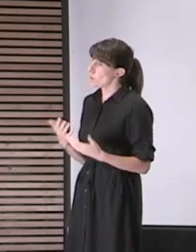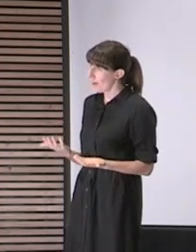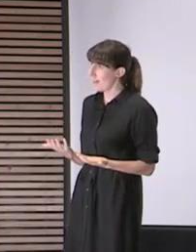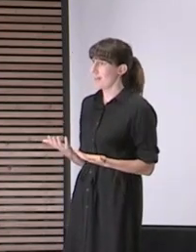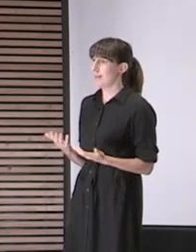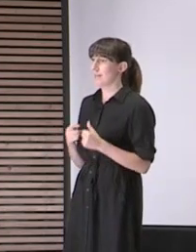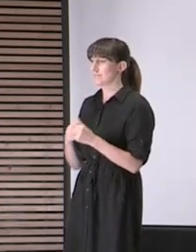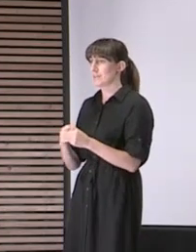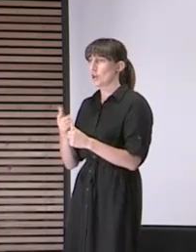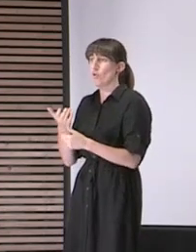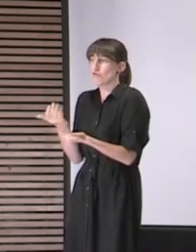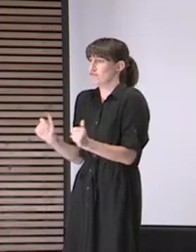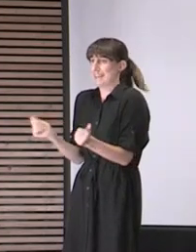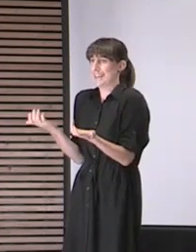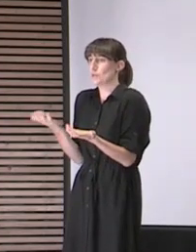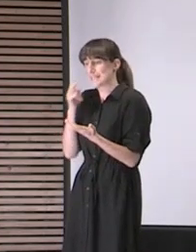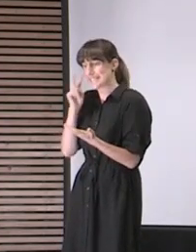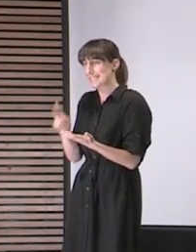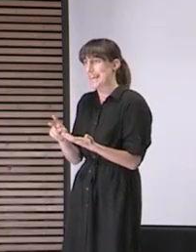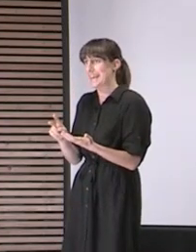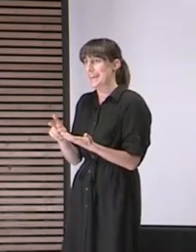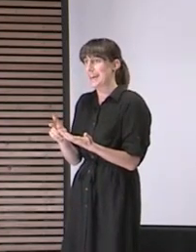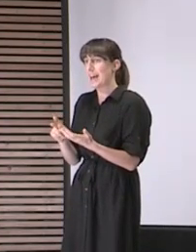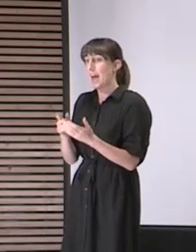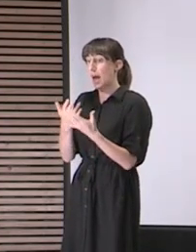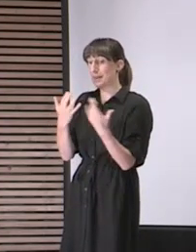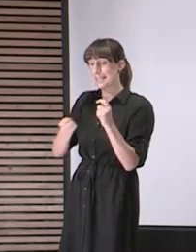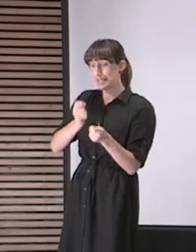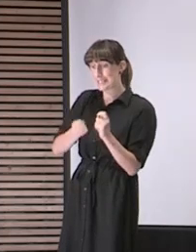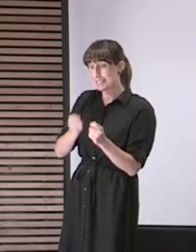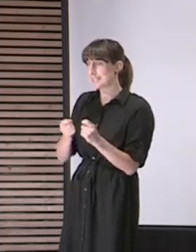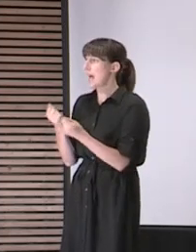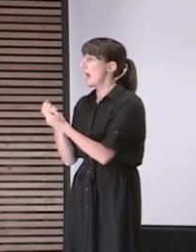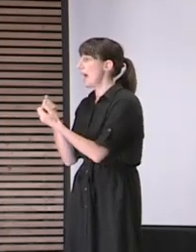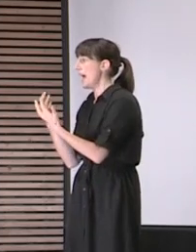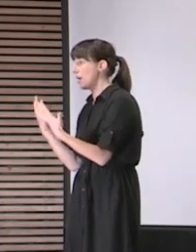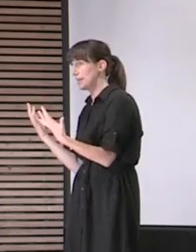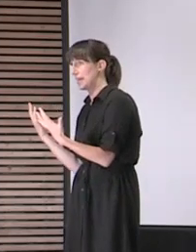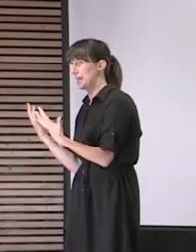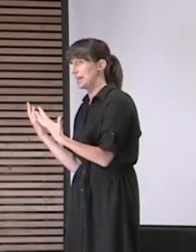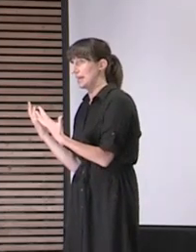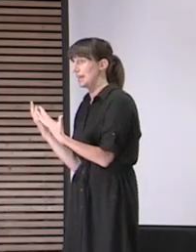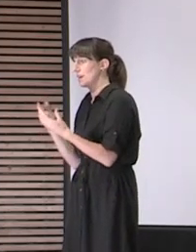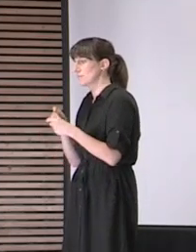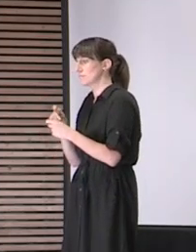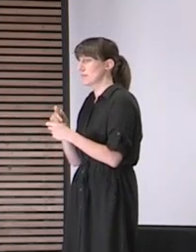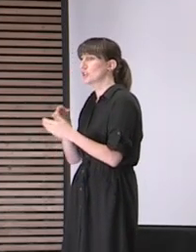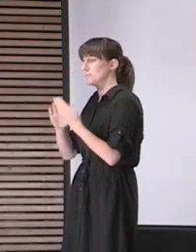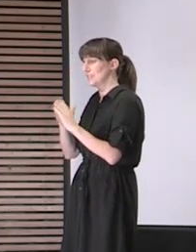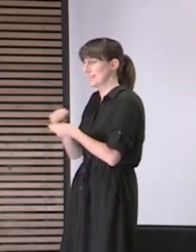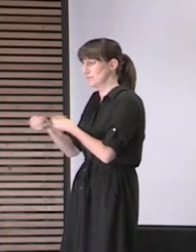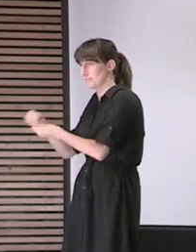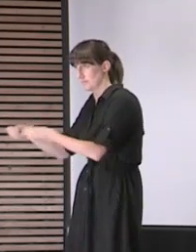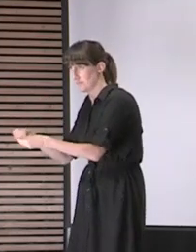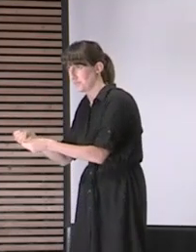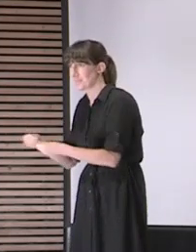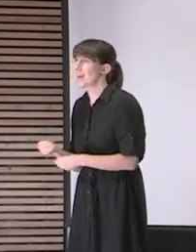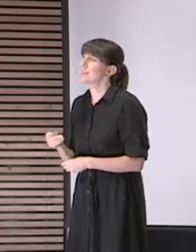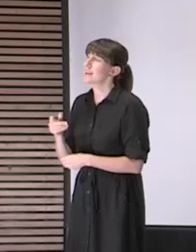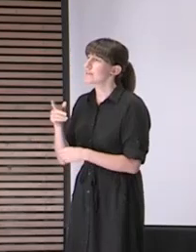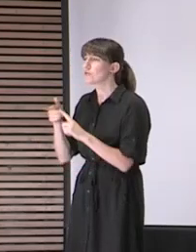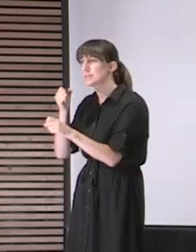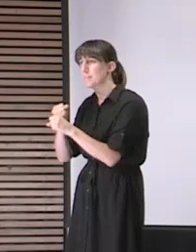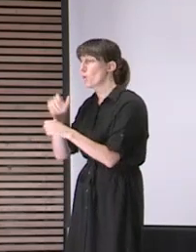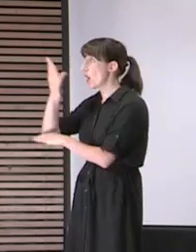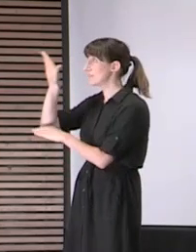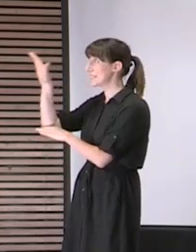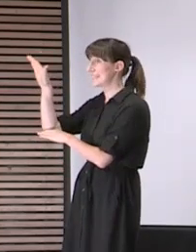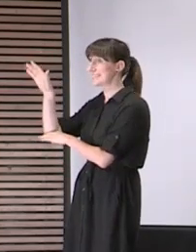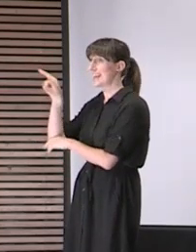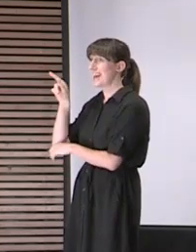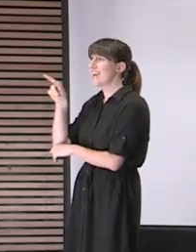debemos utilizar como país. .